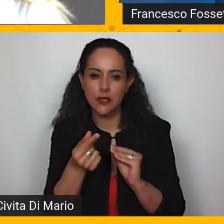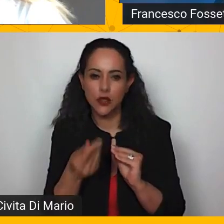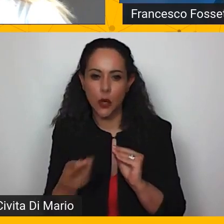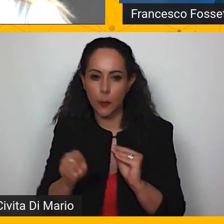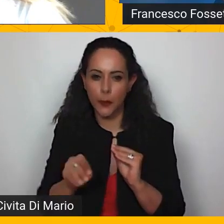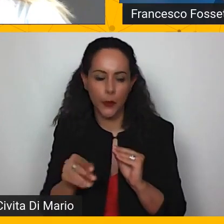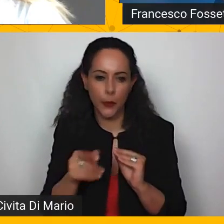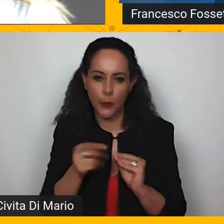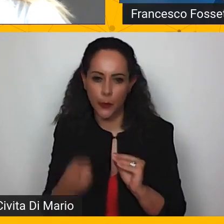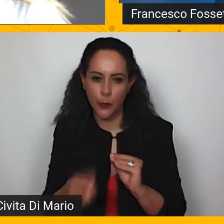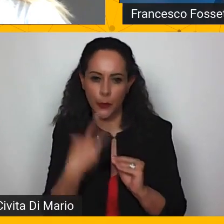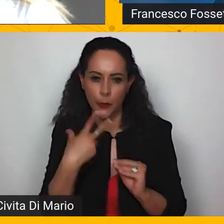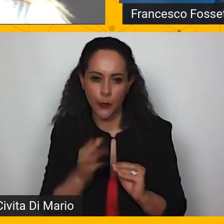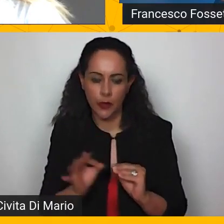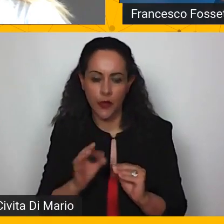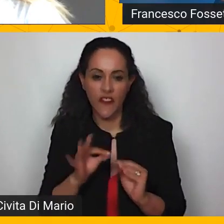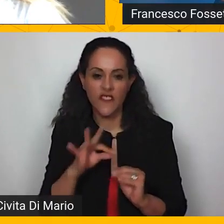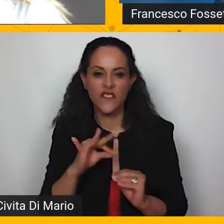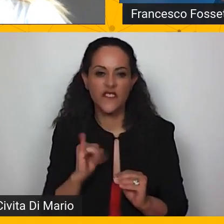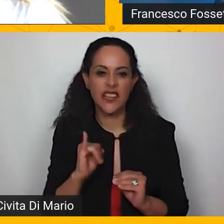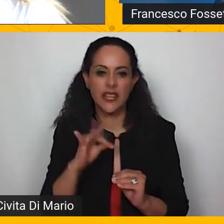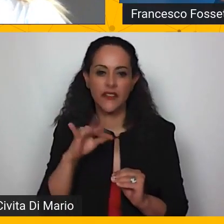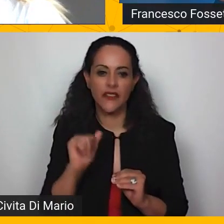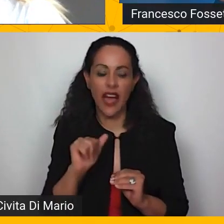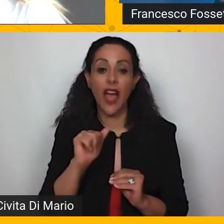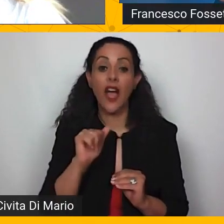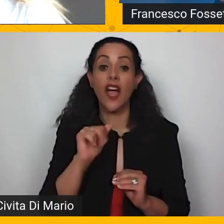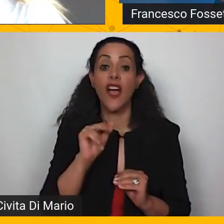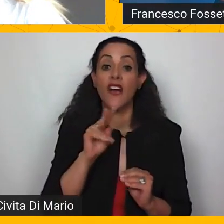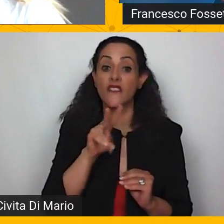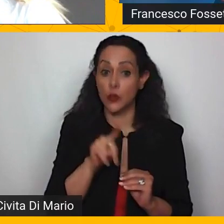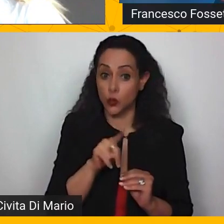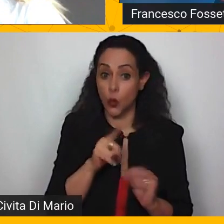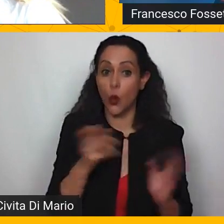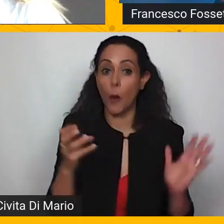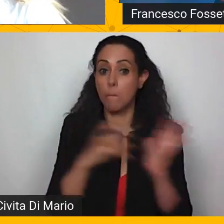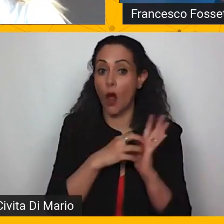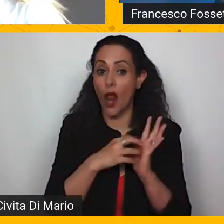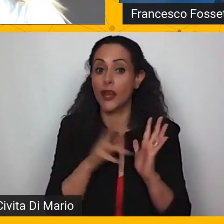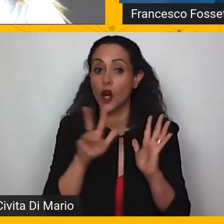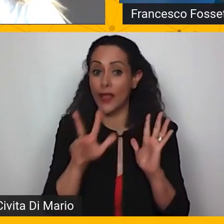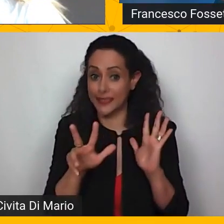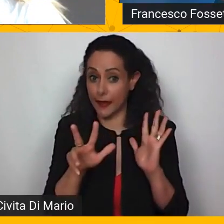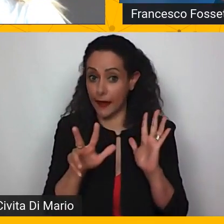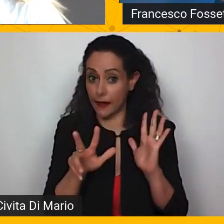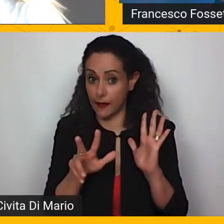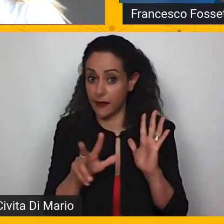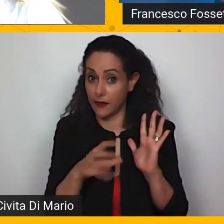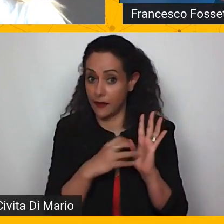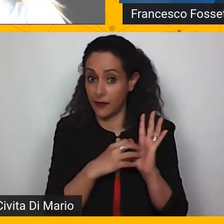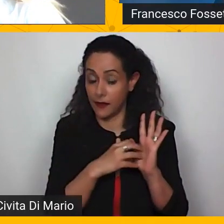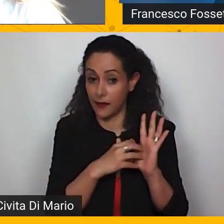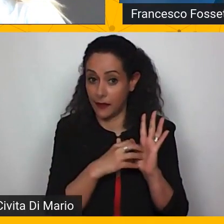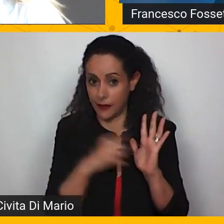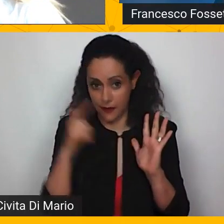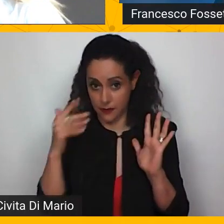extra per esempio FIFA21 che è un gioco di calcio ha il bollino tre con la